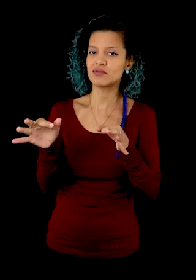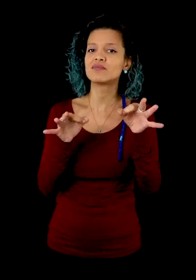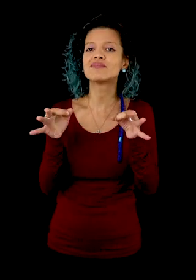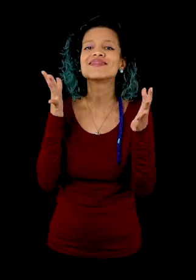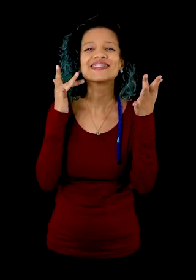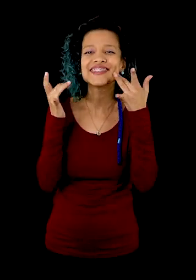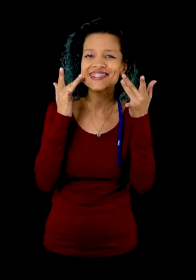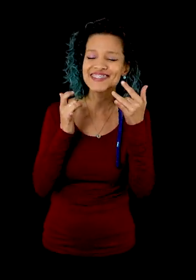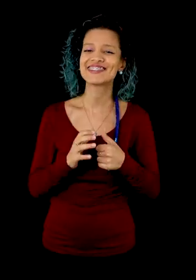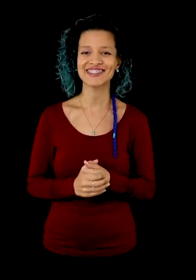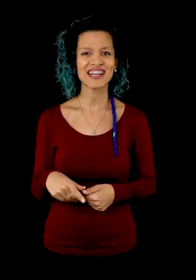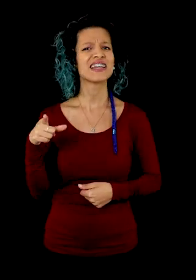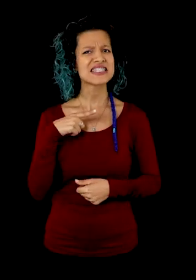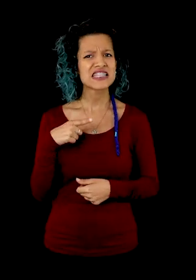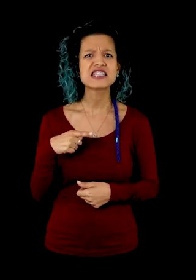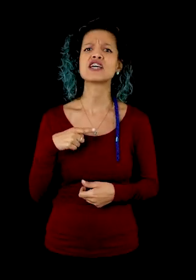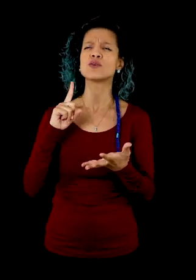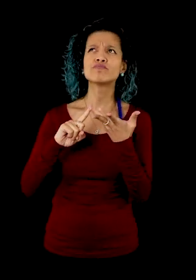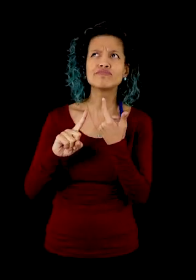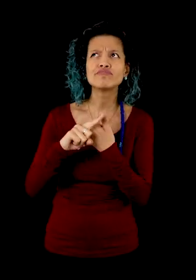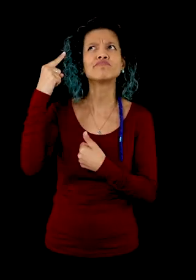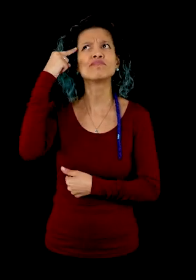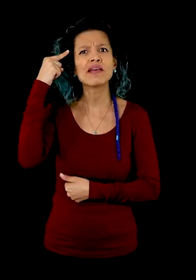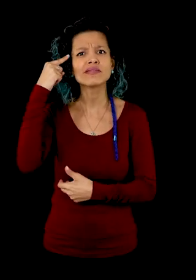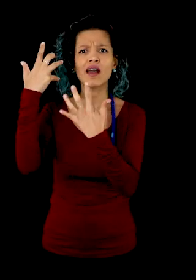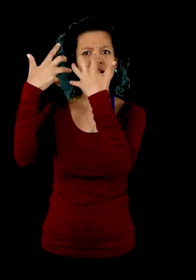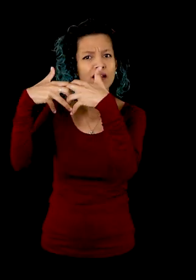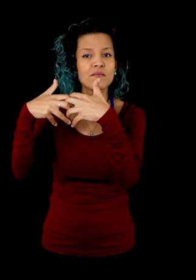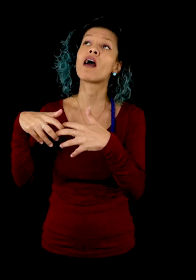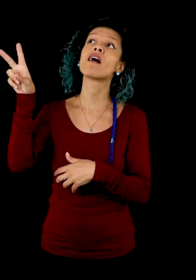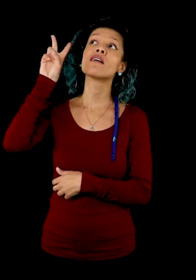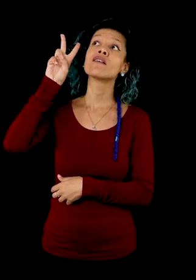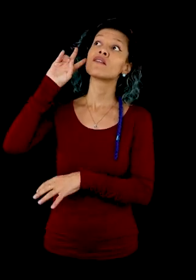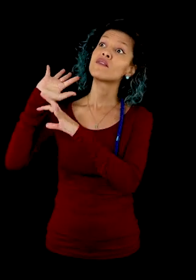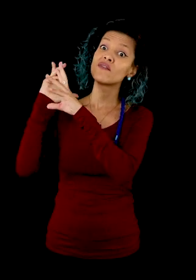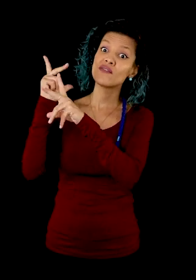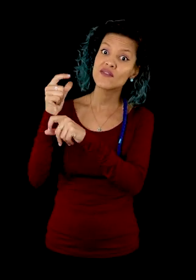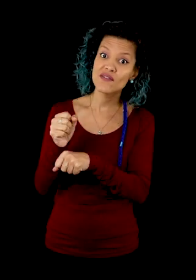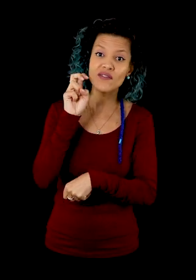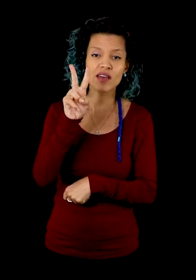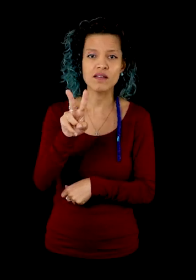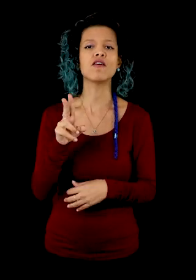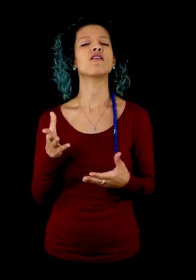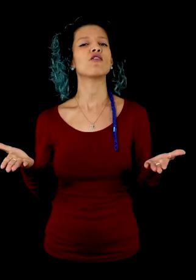E a gente tem muita coisa para pensar e revisitar. Então, hoje a gente vai fazer a montagem